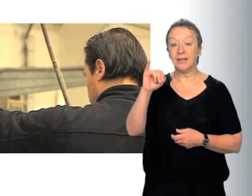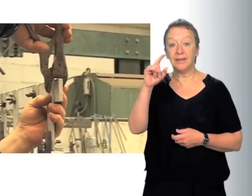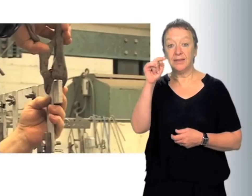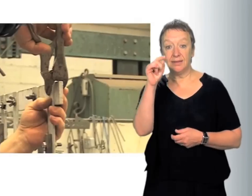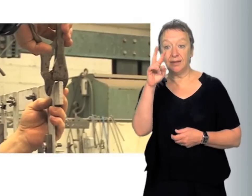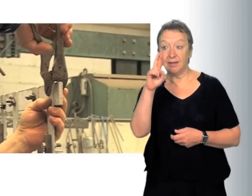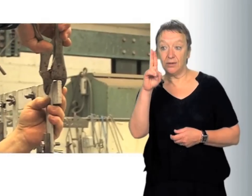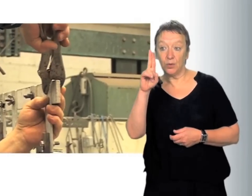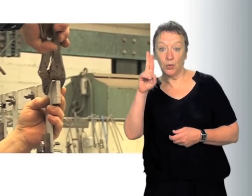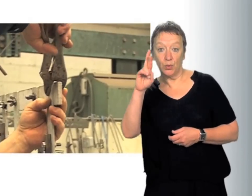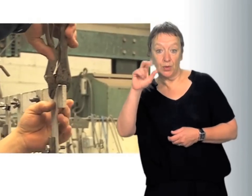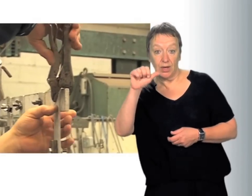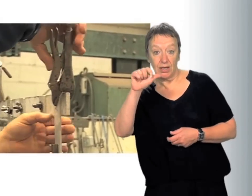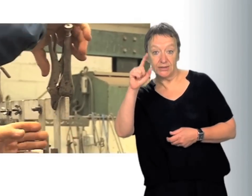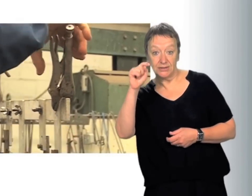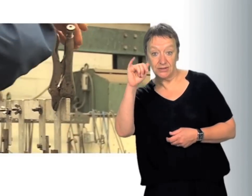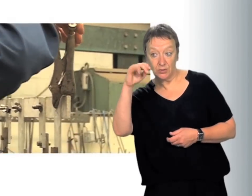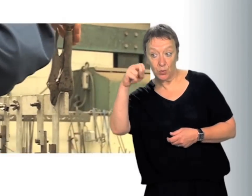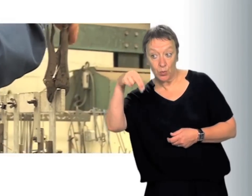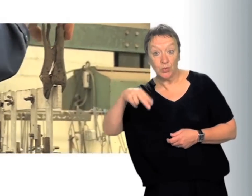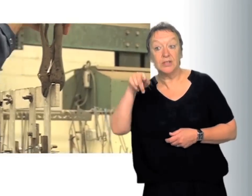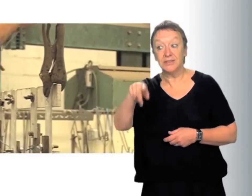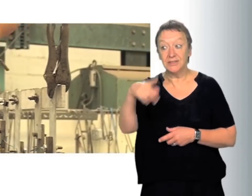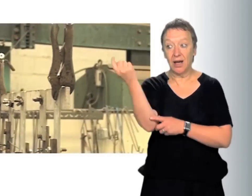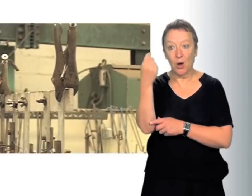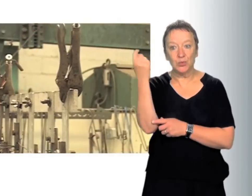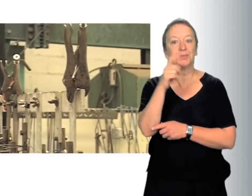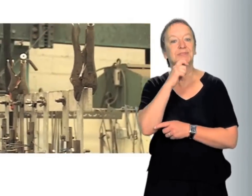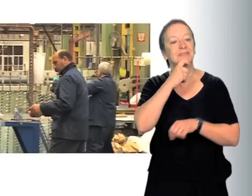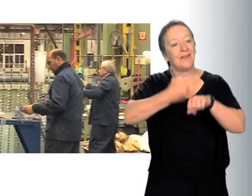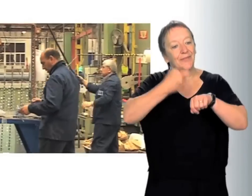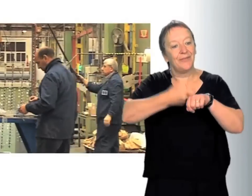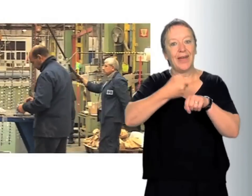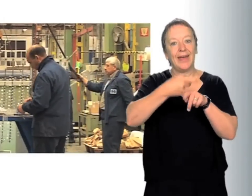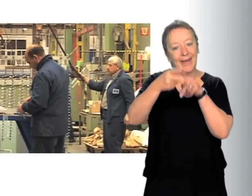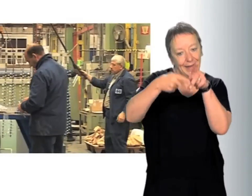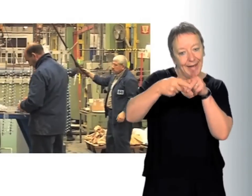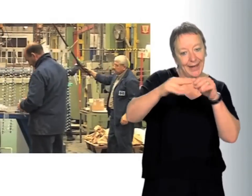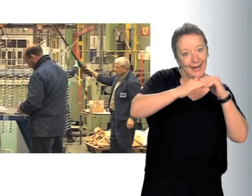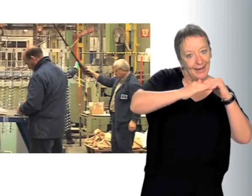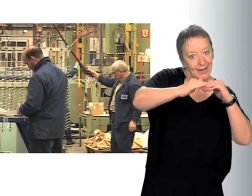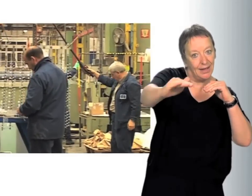La nitruration est une société de traitement de surface des métaux, c'est une société de service,